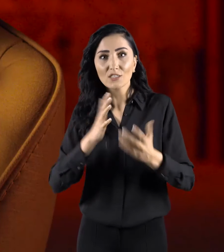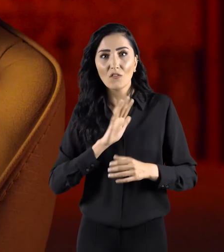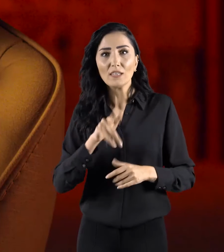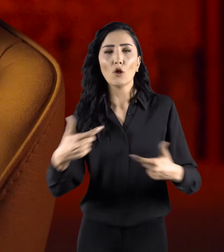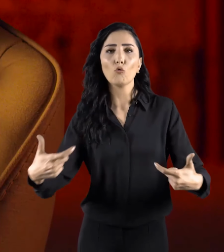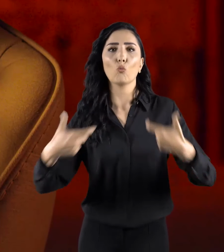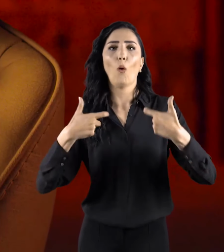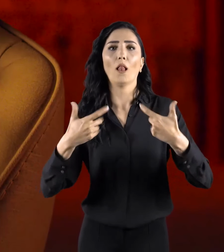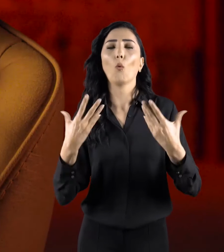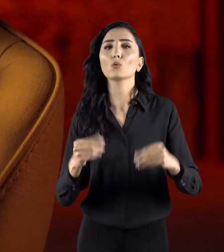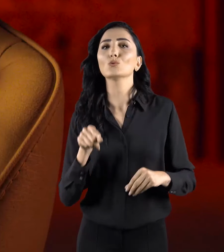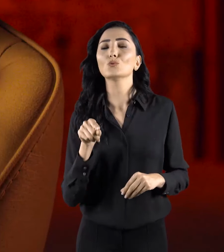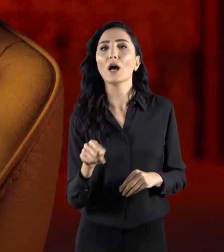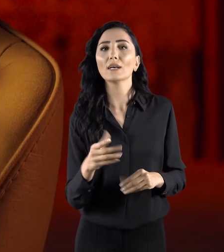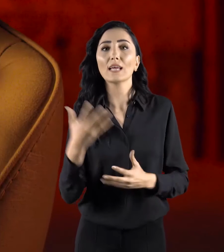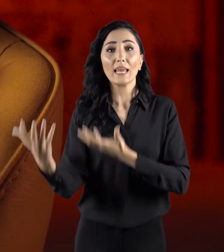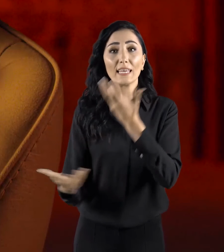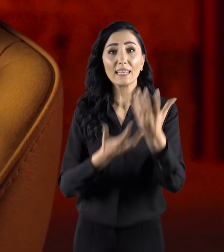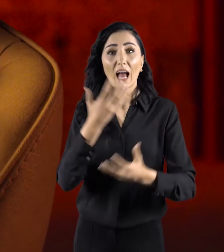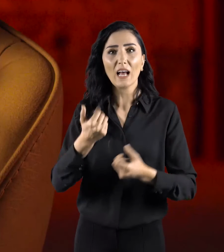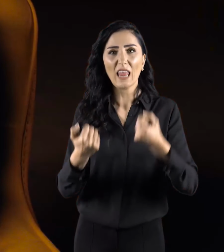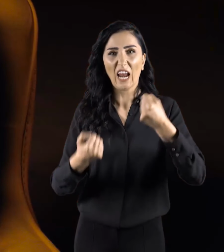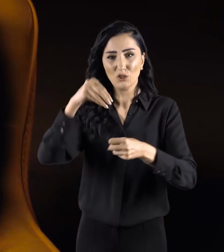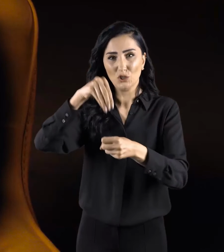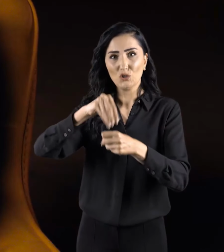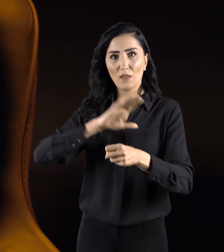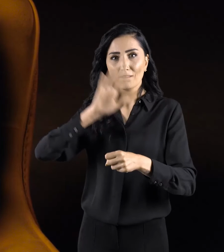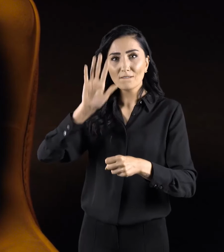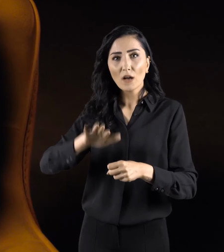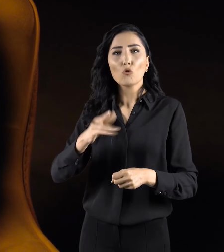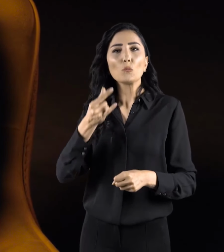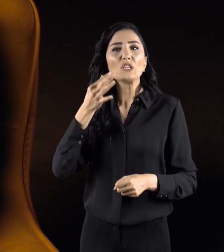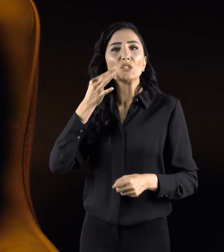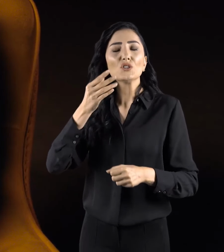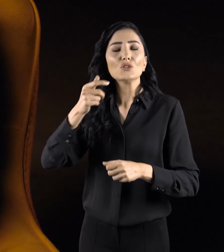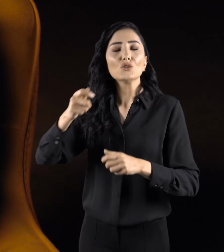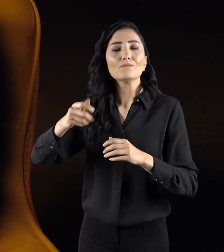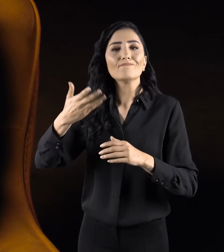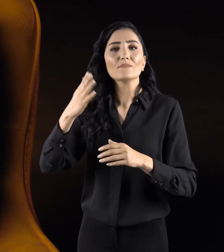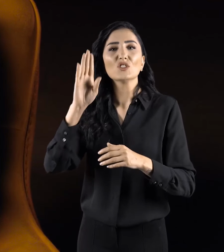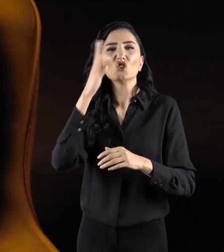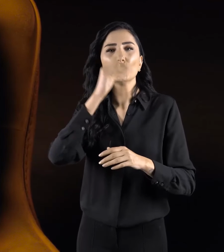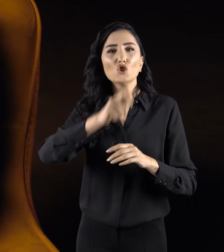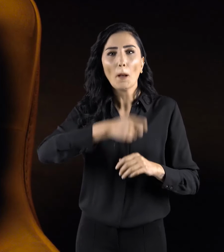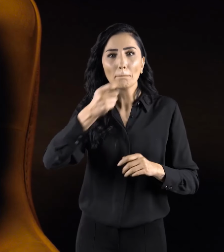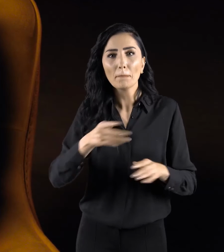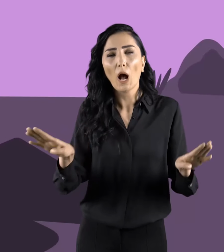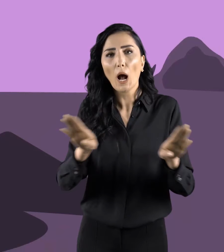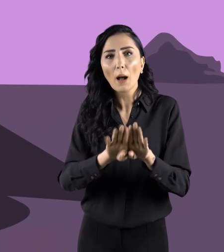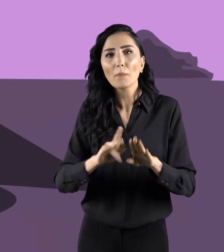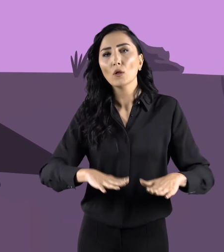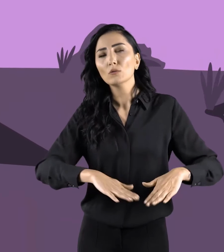için size güvenli bir alan oluşturacaktır. Yangına araçta yakalandıysanız, tüm cam ve kapıları kapatın. Yüz üstü yatın ve